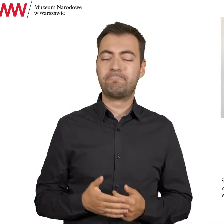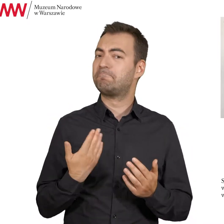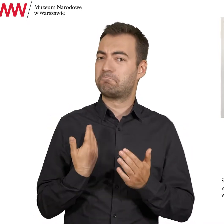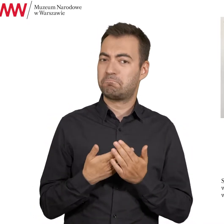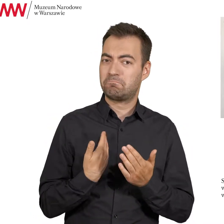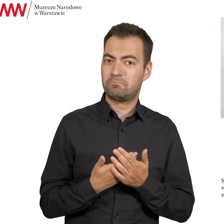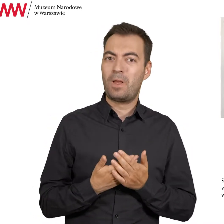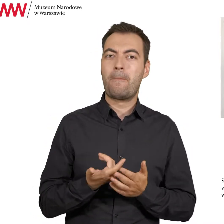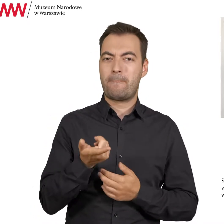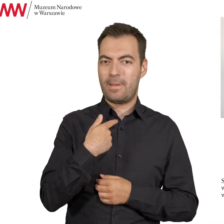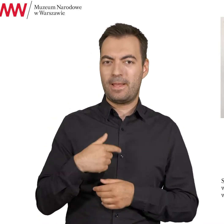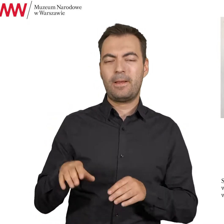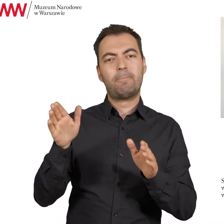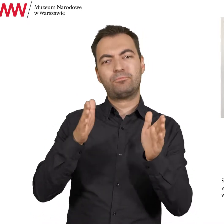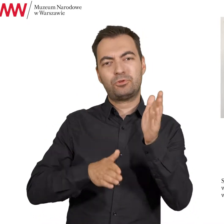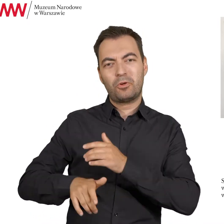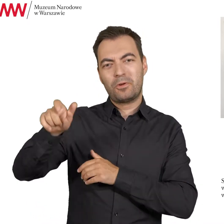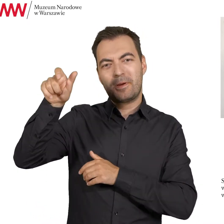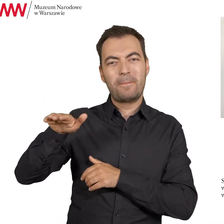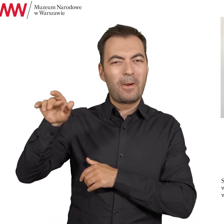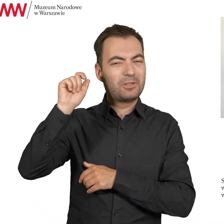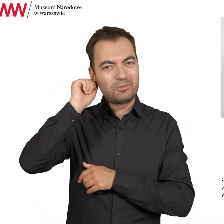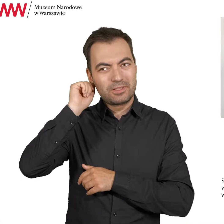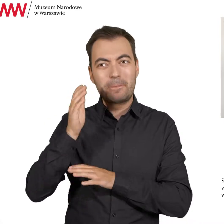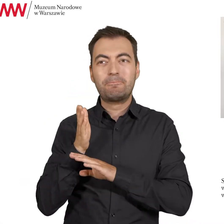Miałyśmy przygotowywać małą użytkowniczkę